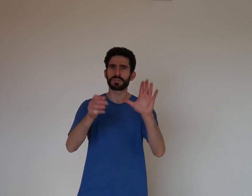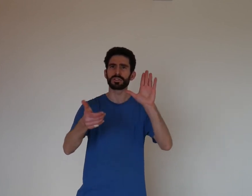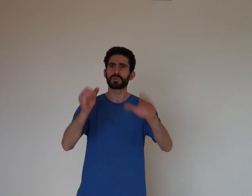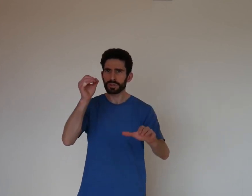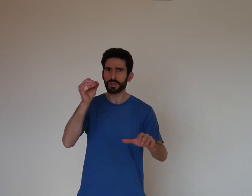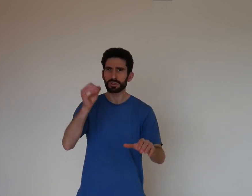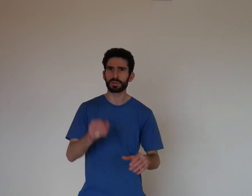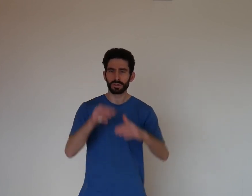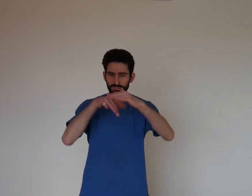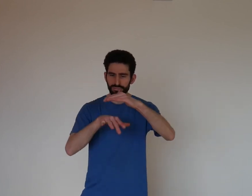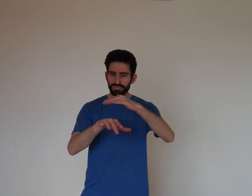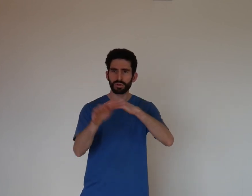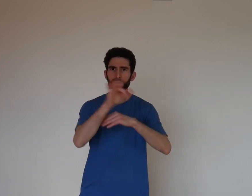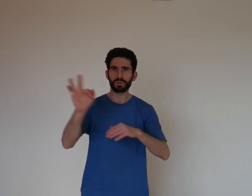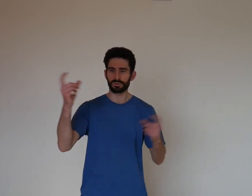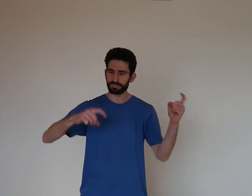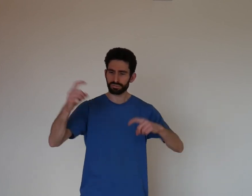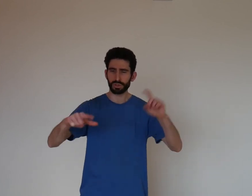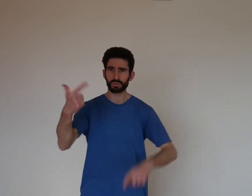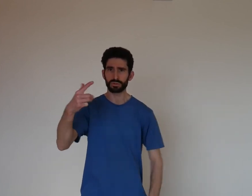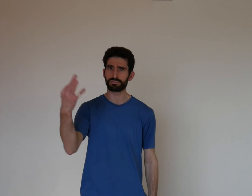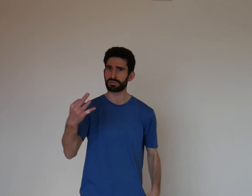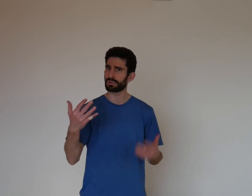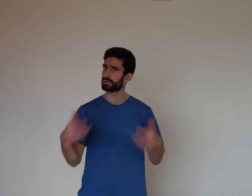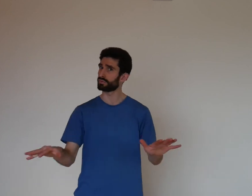seulement 12% des français étaient raccordés aux égouts.